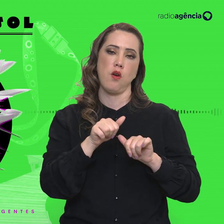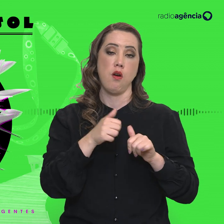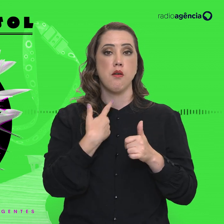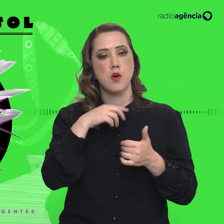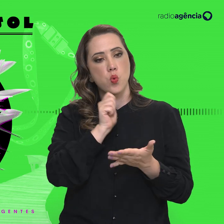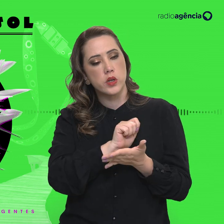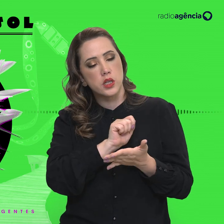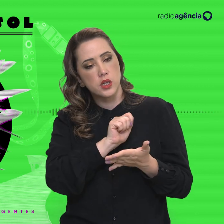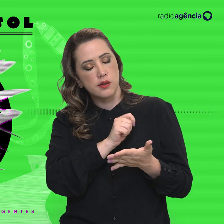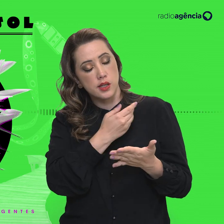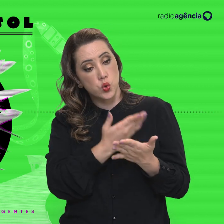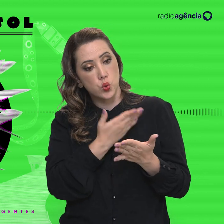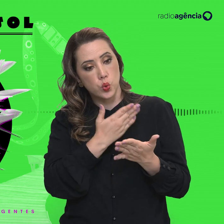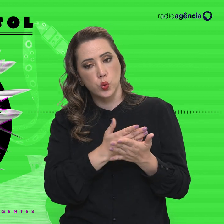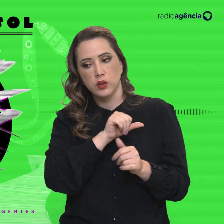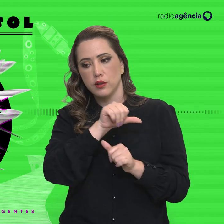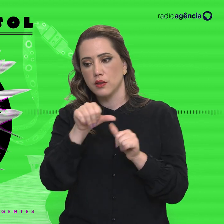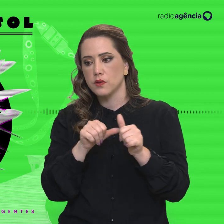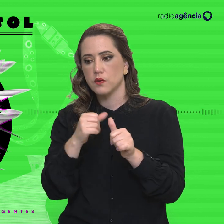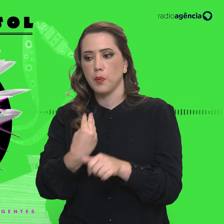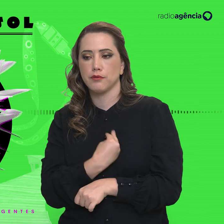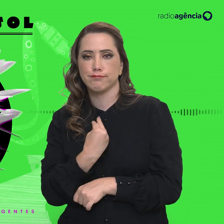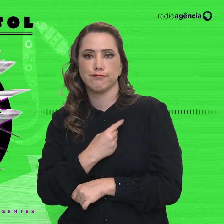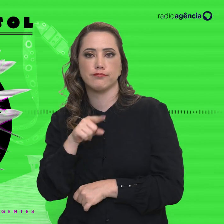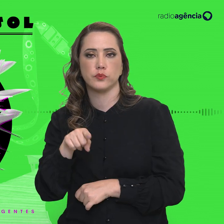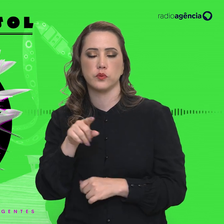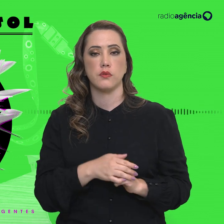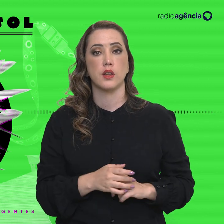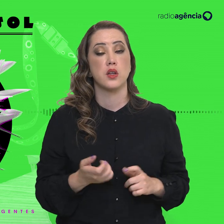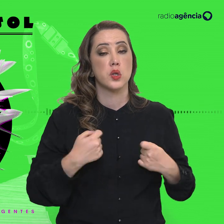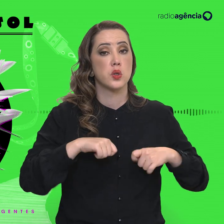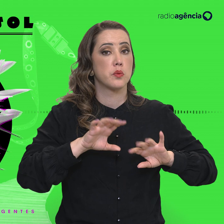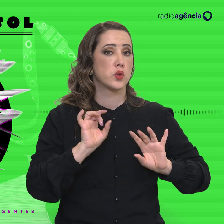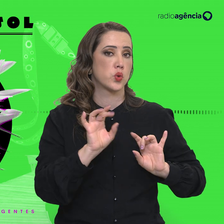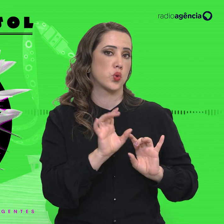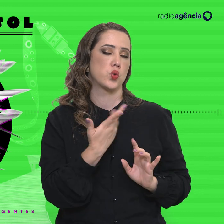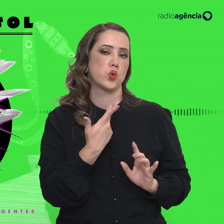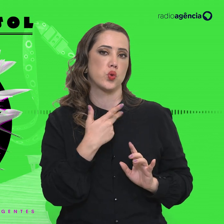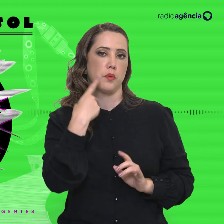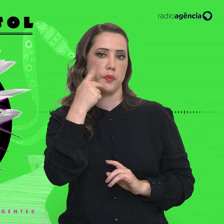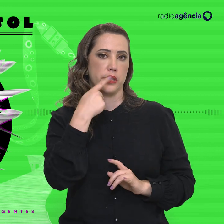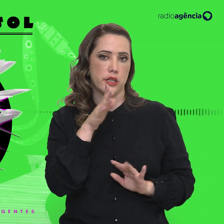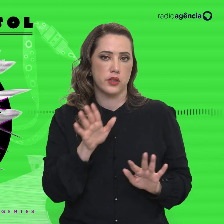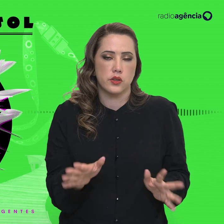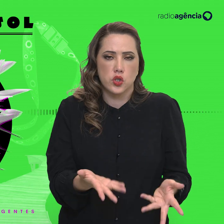[Maria Júlia] Não basta a gente ter políticas que promovam o acesso das pessoas com deficiência,